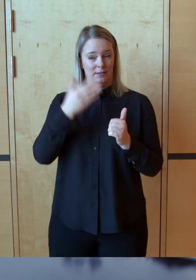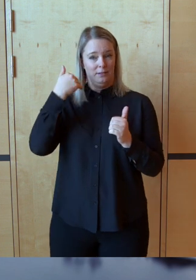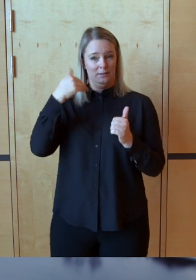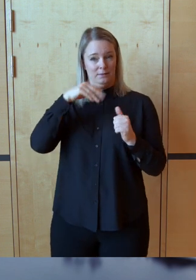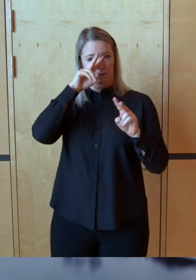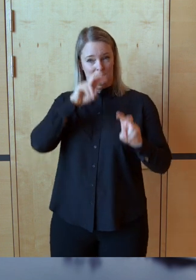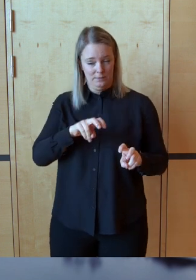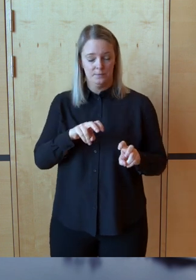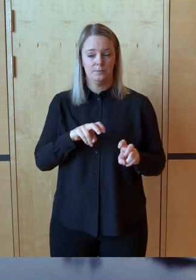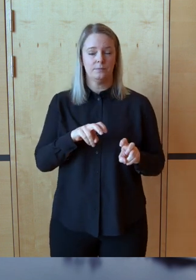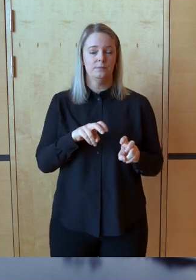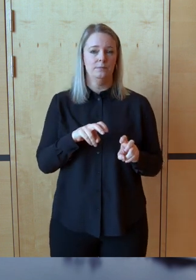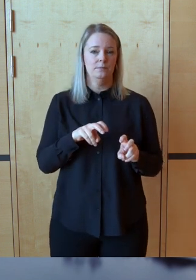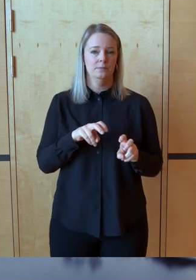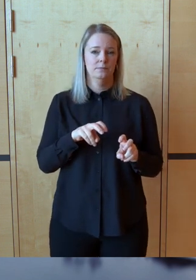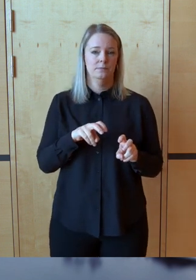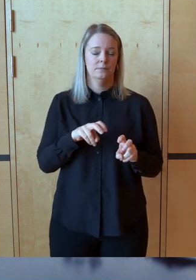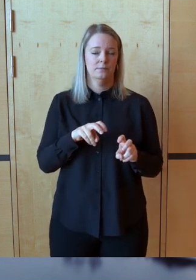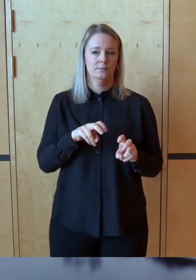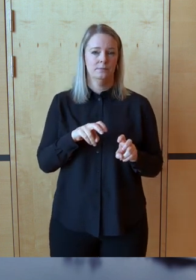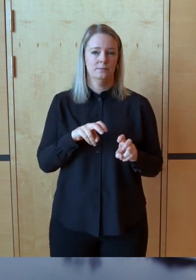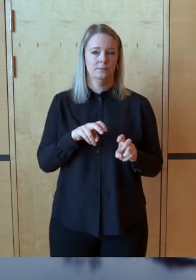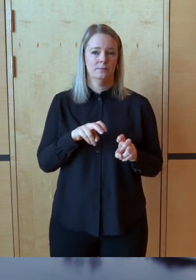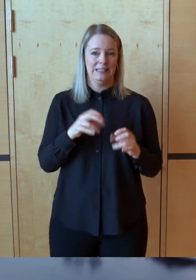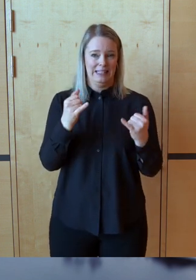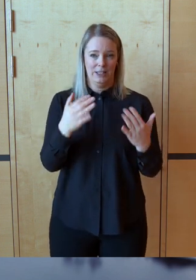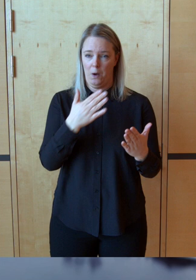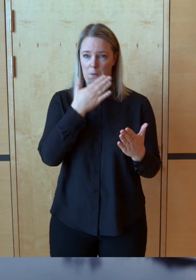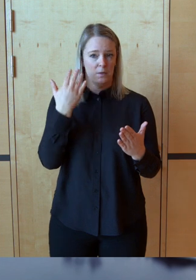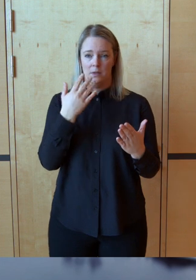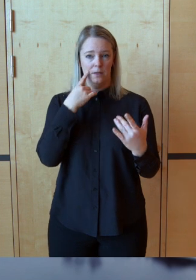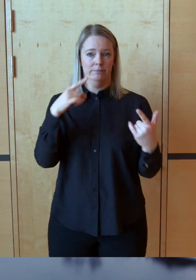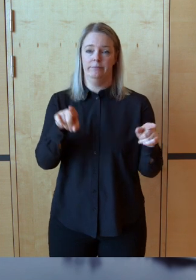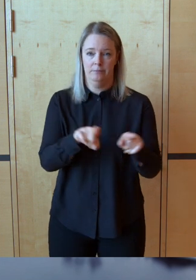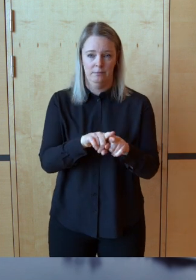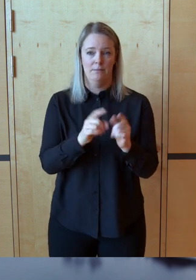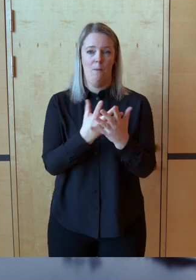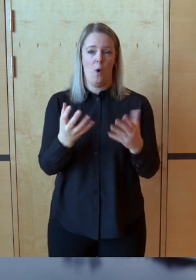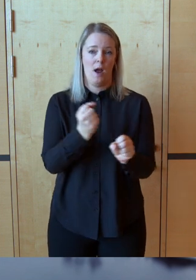Sand jättemycket större delar måste faktiskt så blir fallet då hade man gjort det så det kanske kommer min